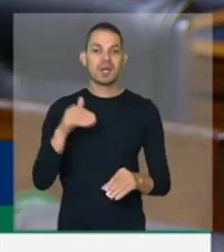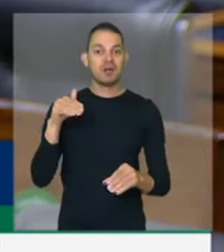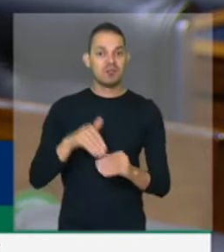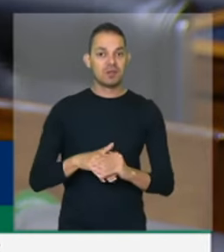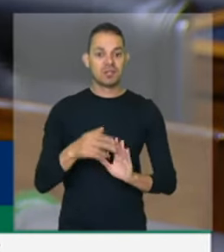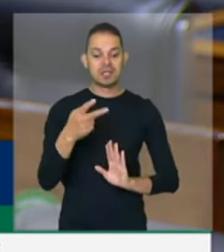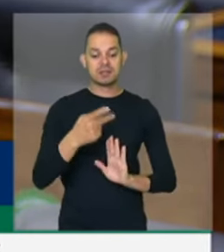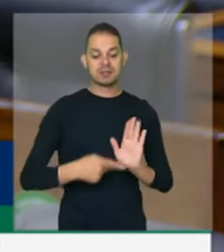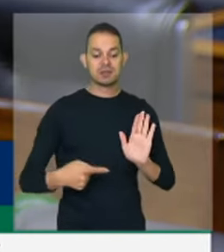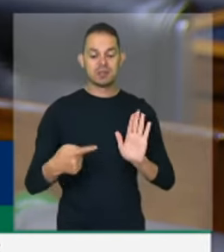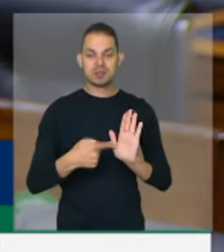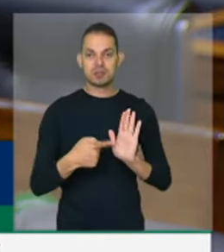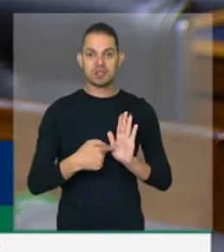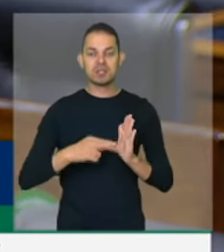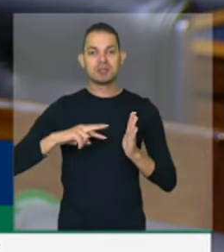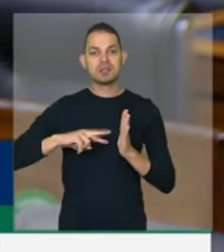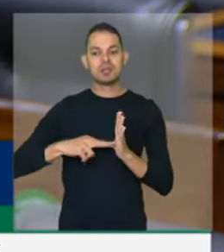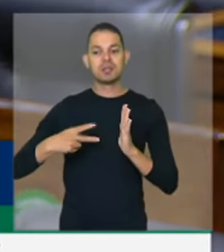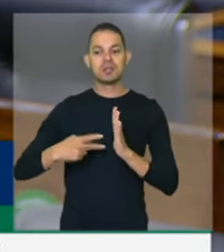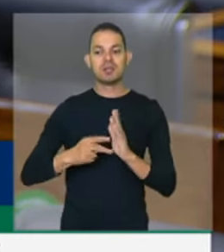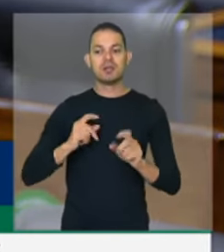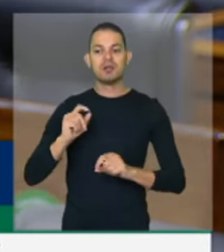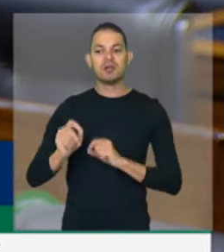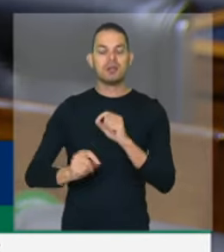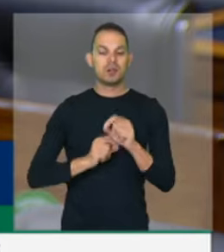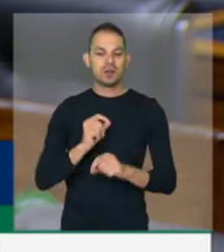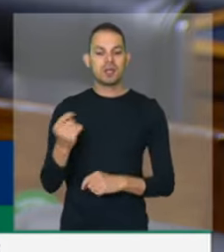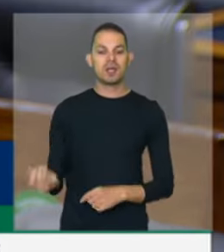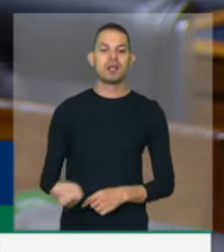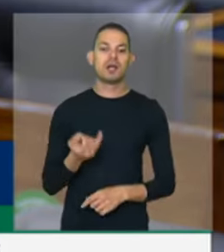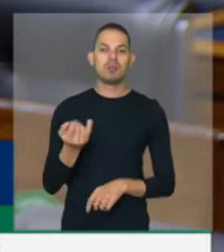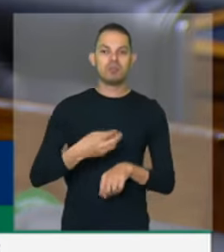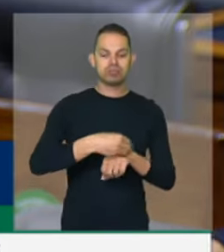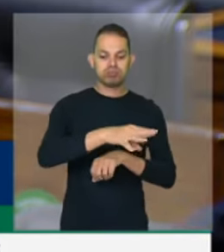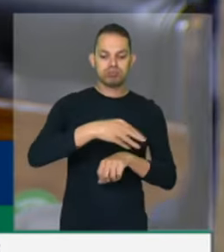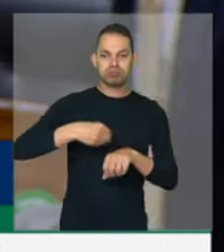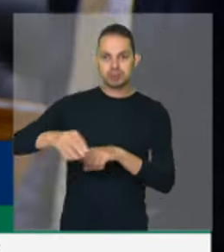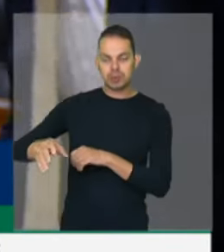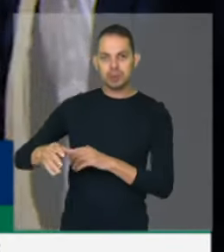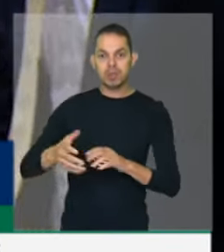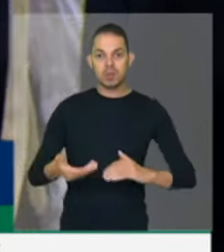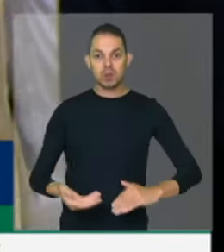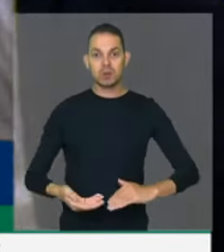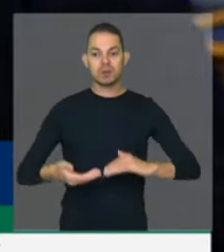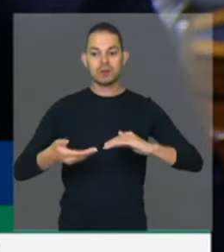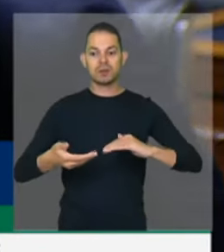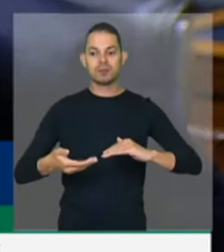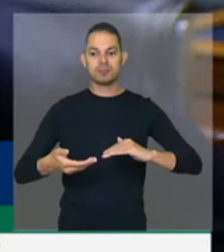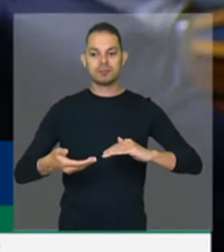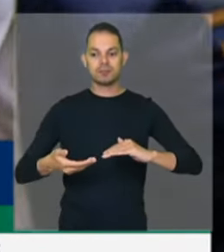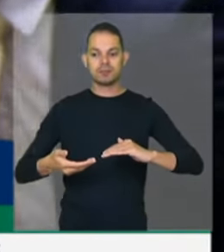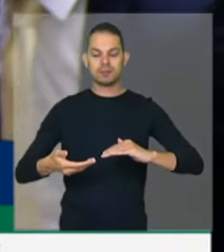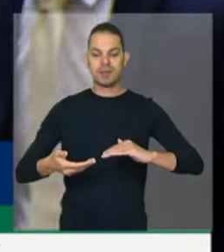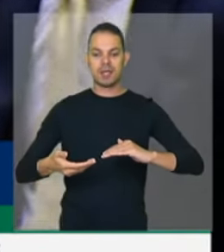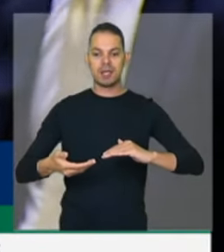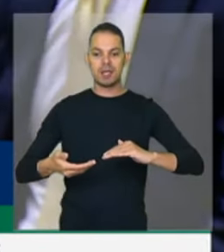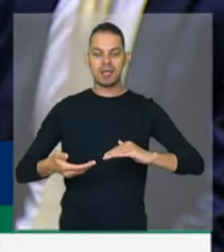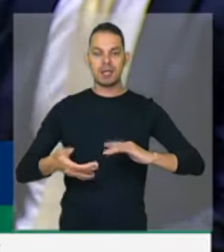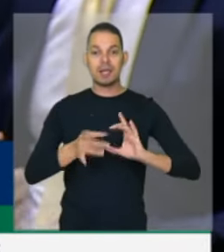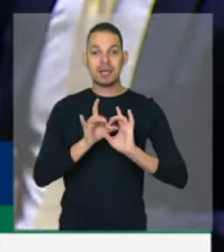A IMPORTÂNCIA DA MEDIAÇÃO DO CONGRESSO NACIONAL É... NA UNIÃO POLÍTICA QUE É NECESSÁRIA PARA QUE A GENTE ENFRENTE E BUSQUE AFASTAR O